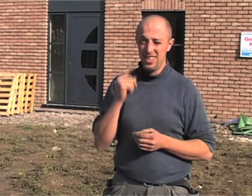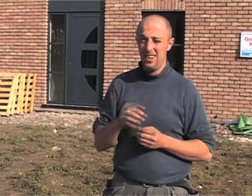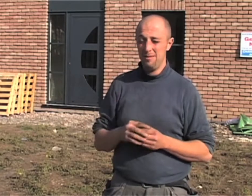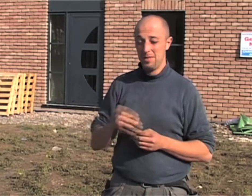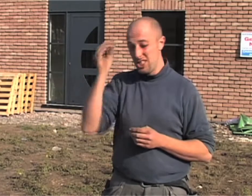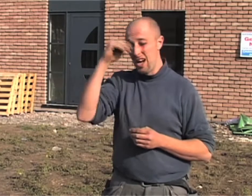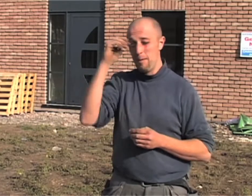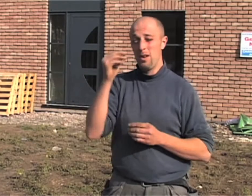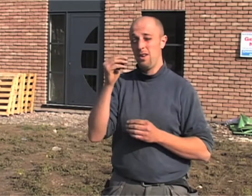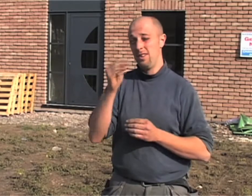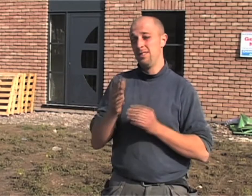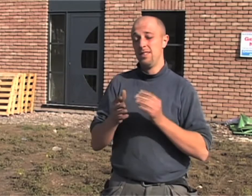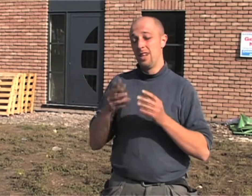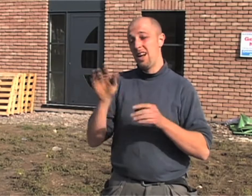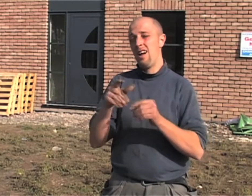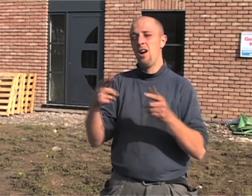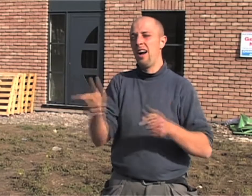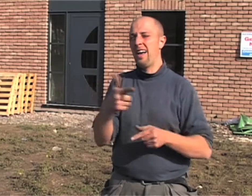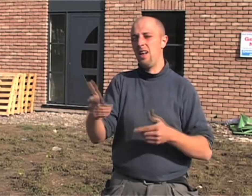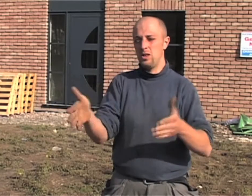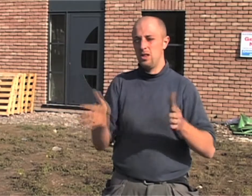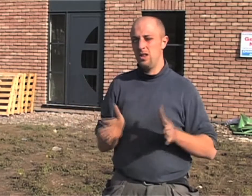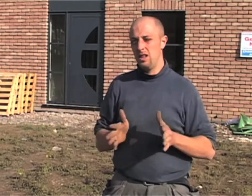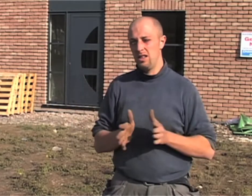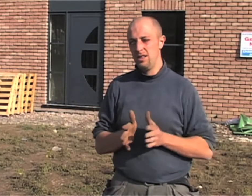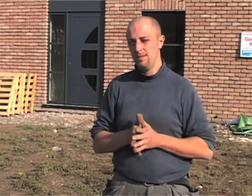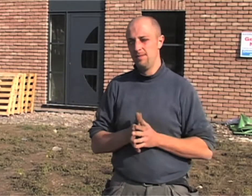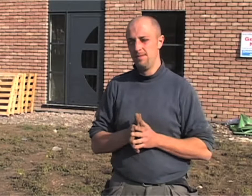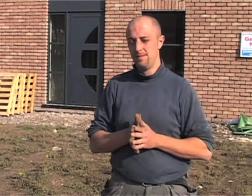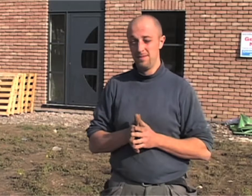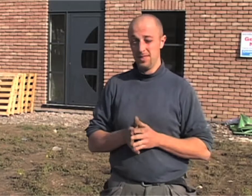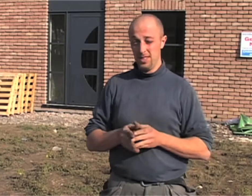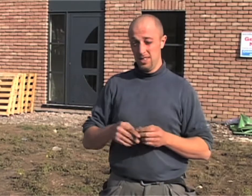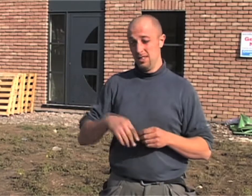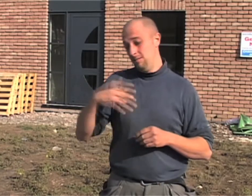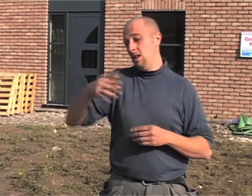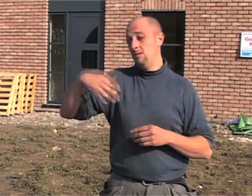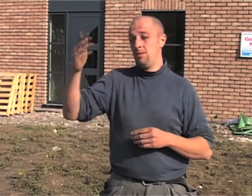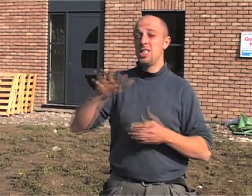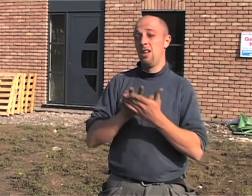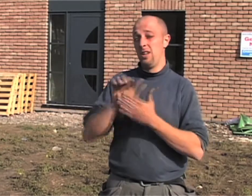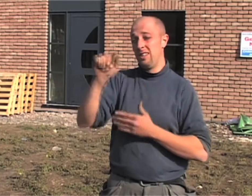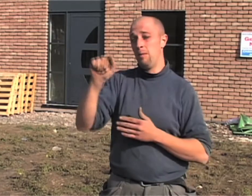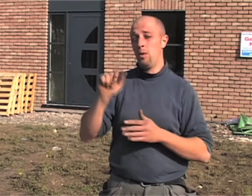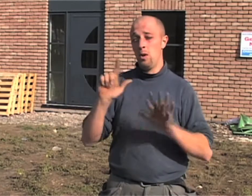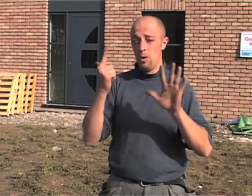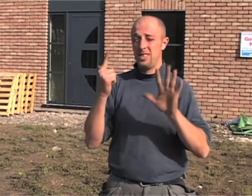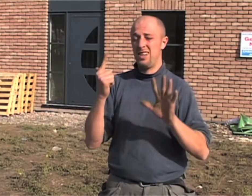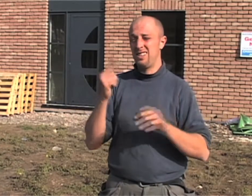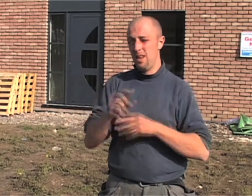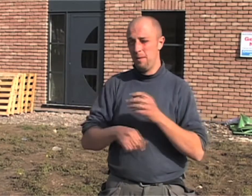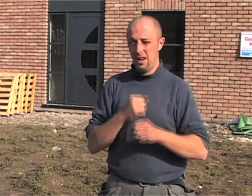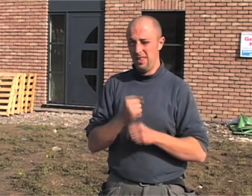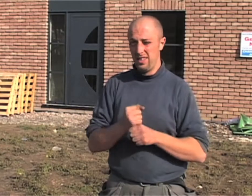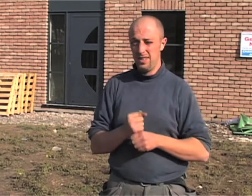J'ai suivi ma scolarité en milieu entendant, en option peinture et carrosserie. J'ai obtenu mon diplôme de 7ème année.